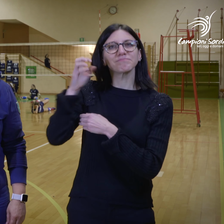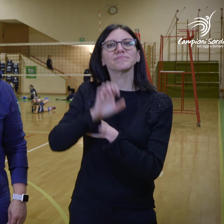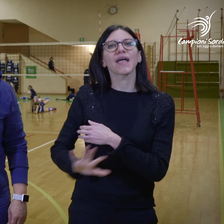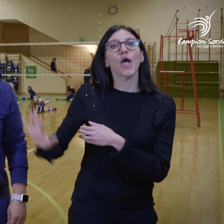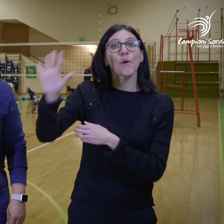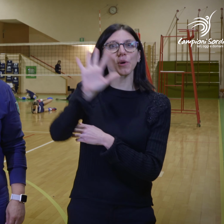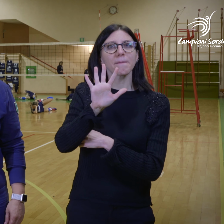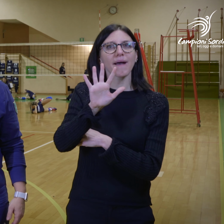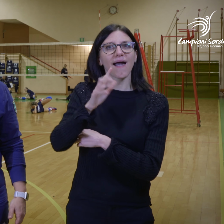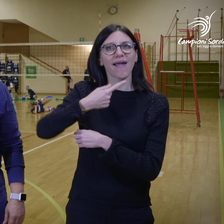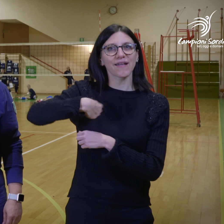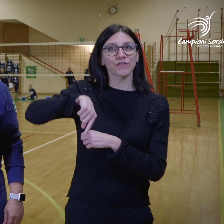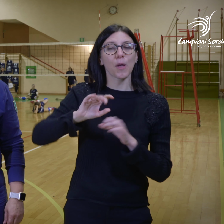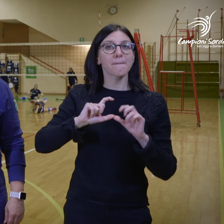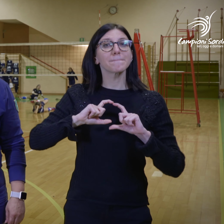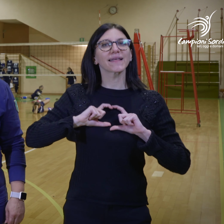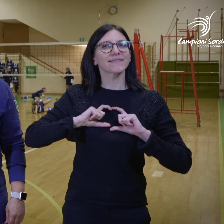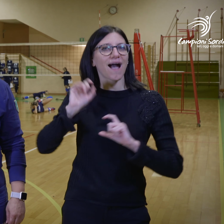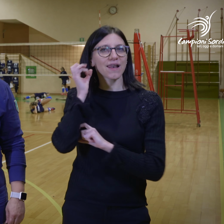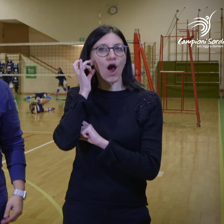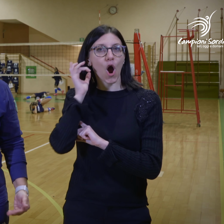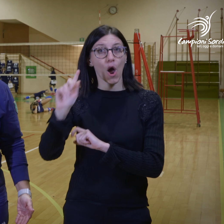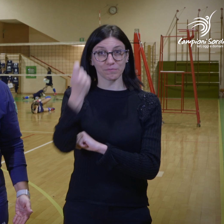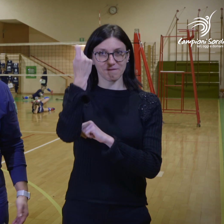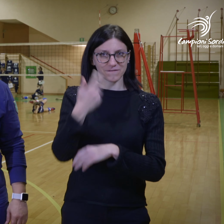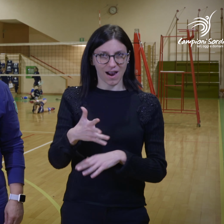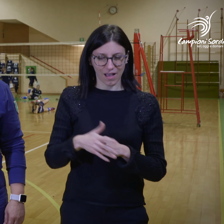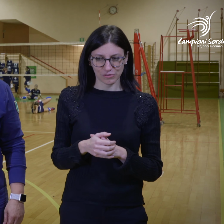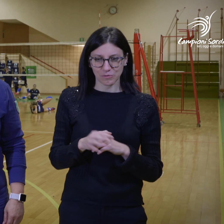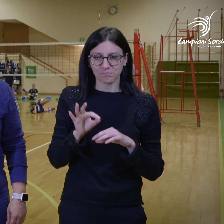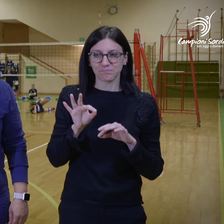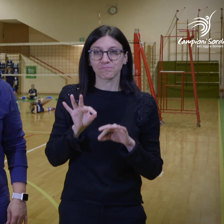abbiamo vinto la medaglia d'oro e, come dicevo poco fa nel riunone tecnica alle